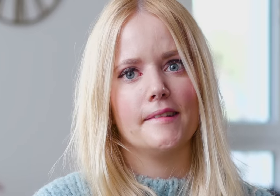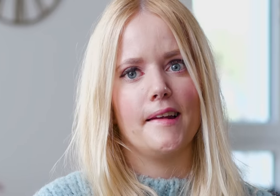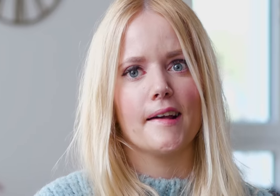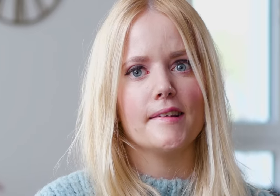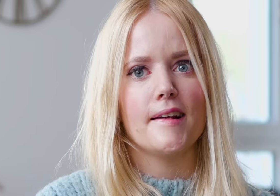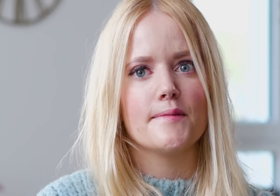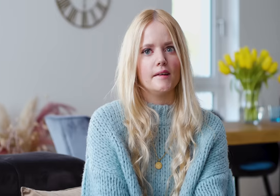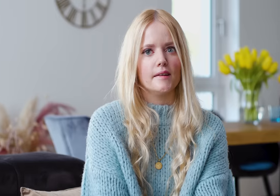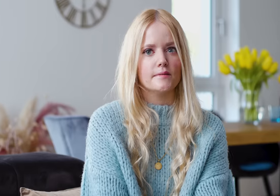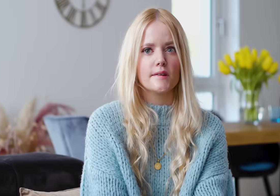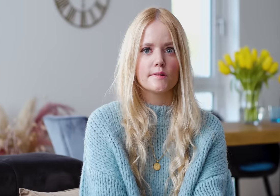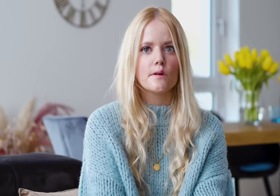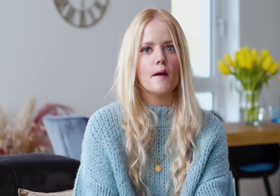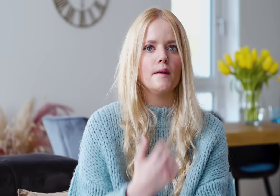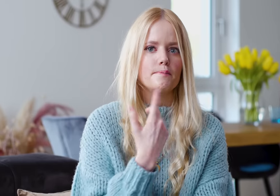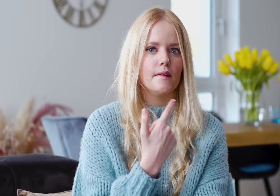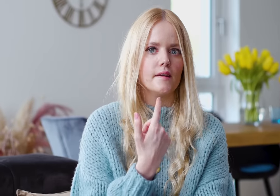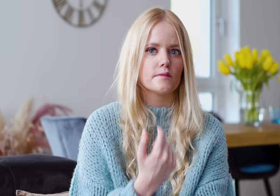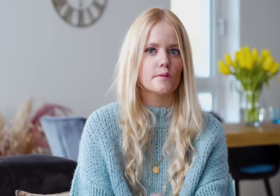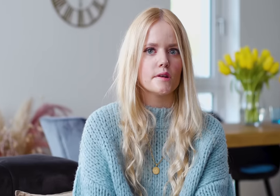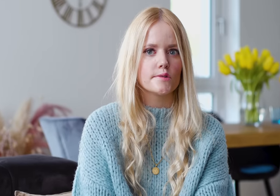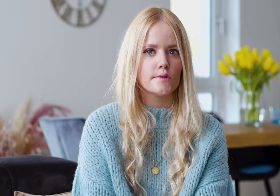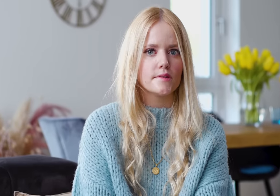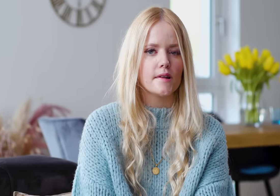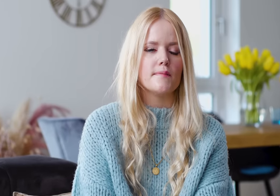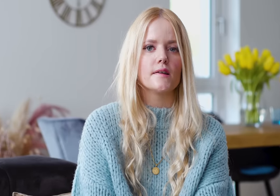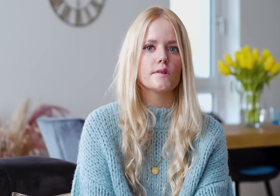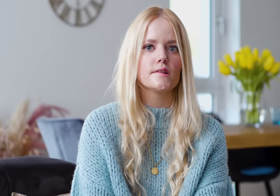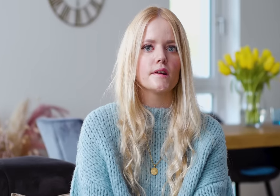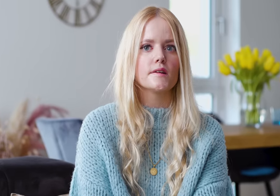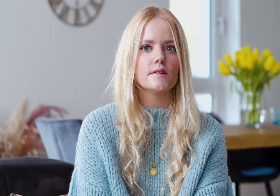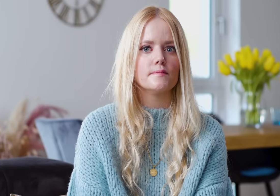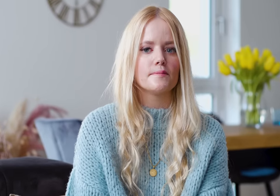ja, Larissa, das wird dich nur beim Lippenlesen unterstützen, aber so richtige ...